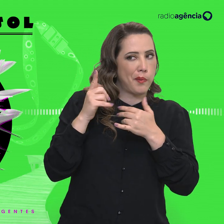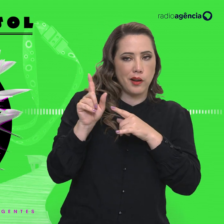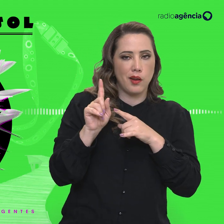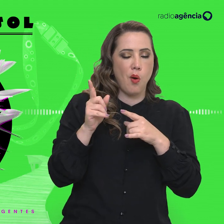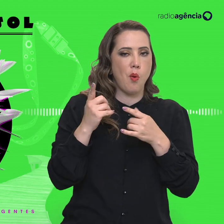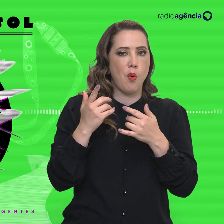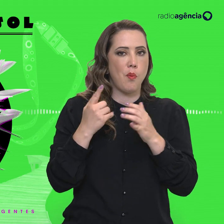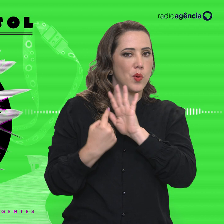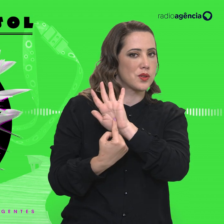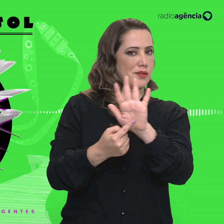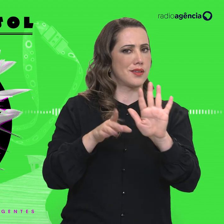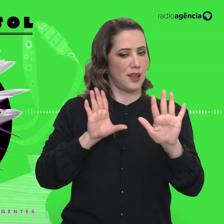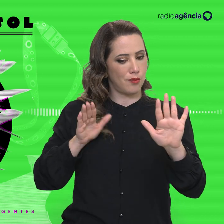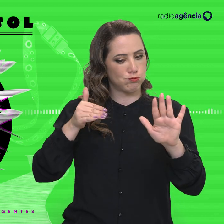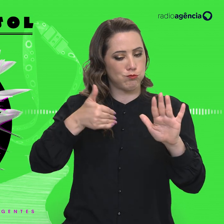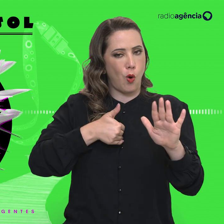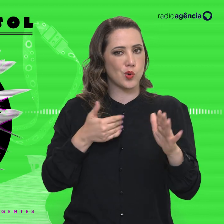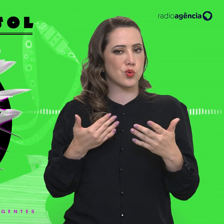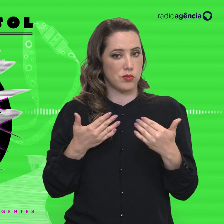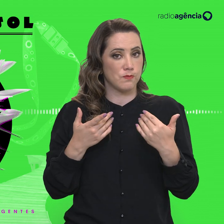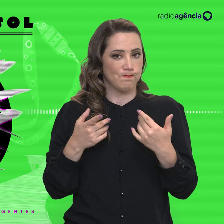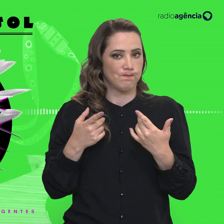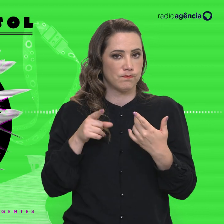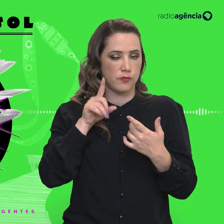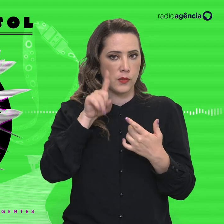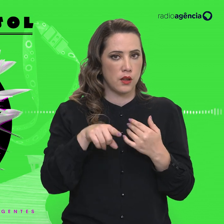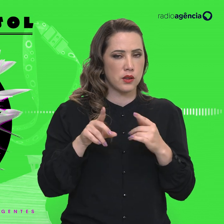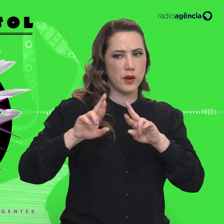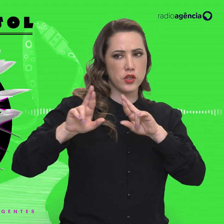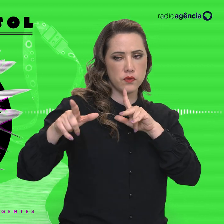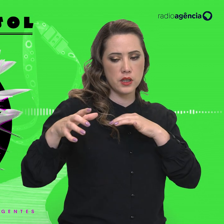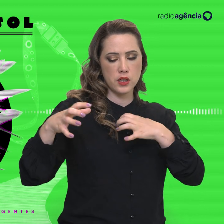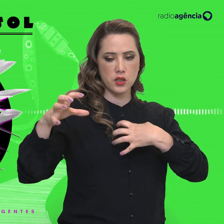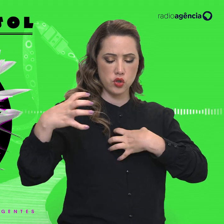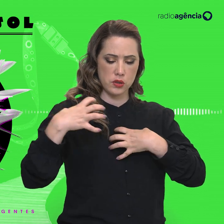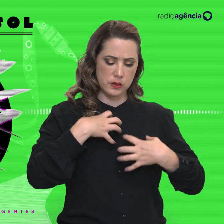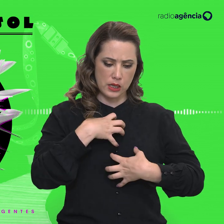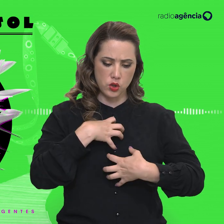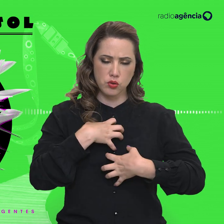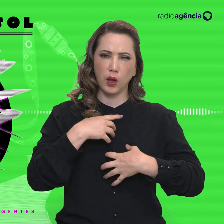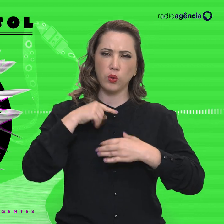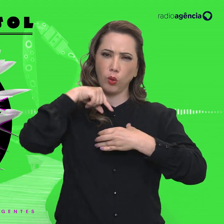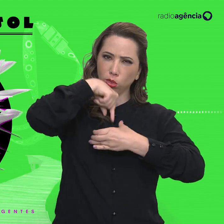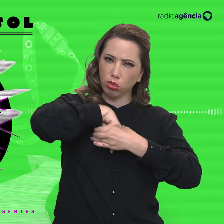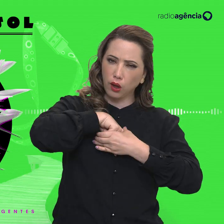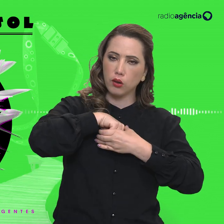Então é uma discrepância entre como a pessoa se sente internamente e como ela se apresenta